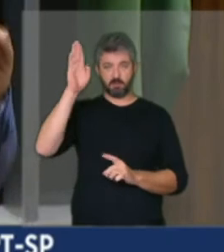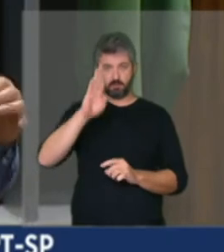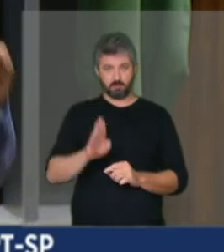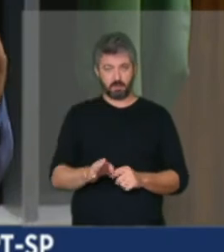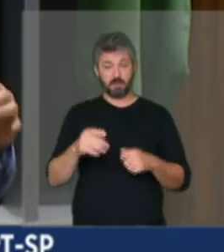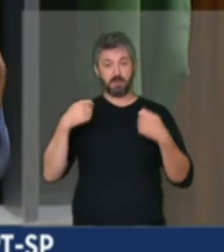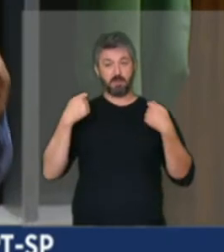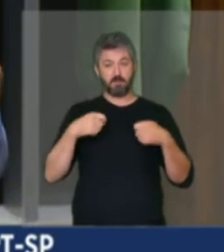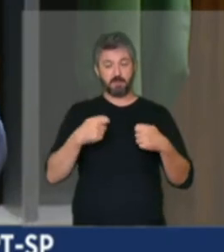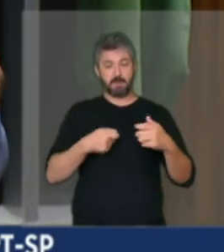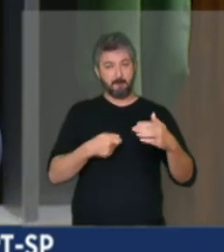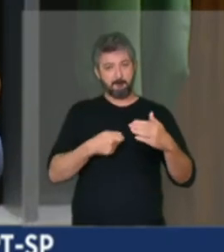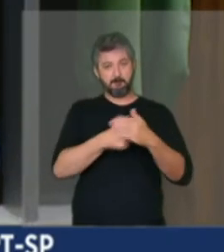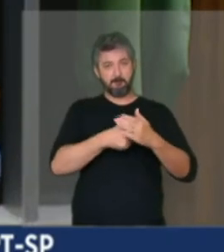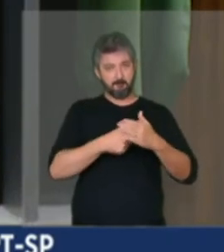PRECISA PRESSIONAR O SEU